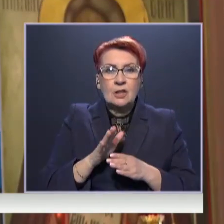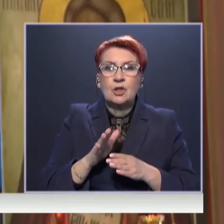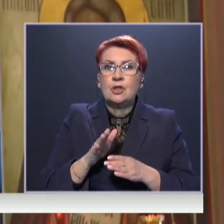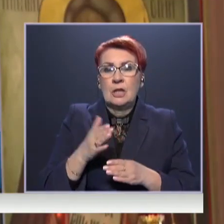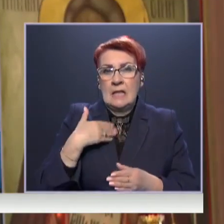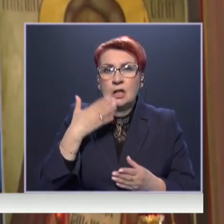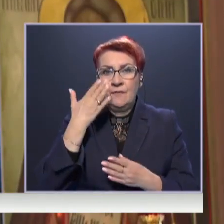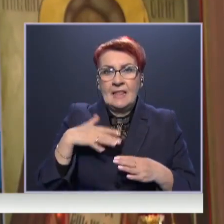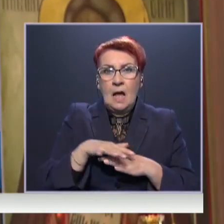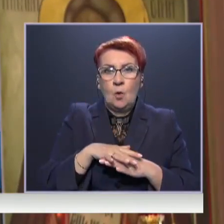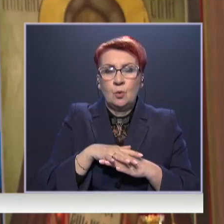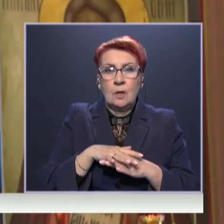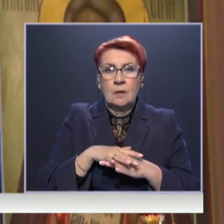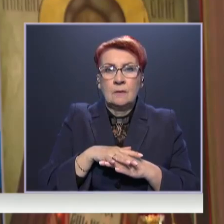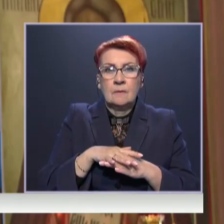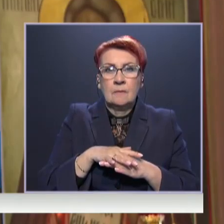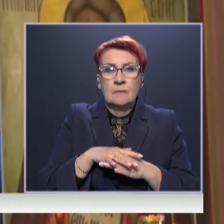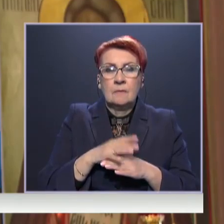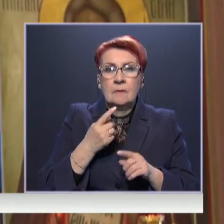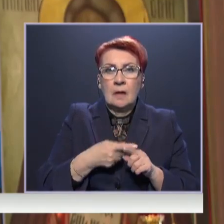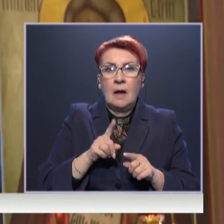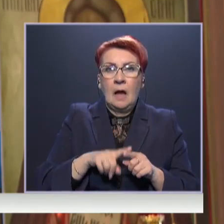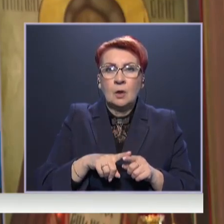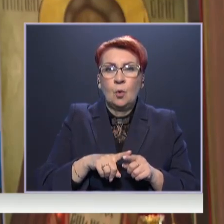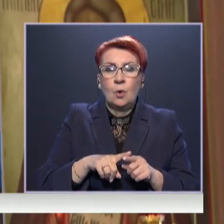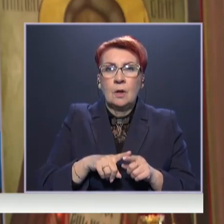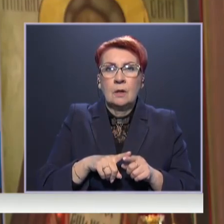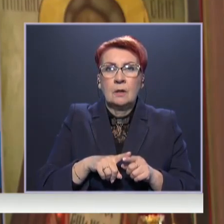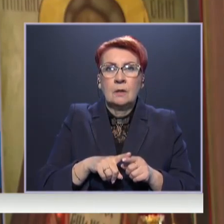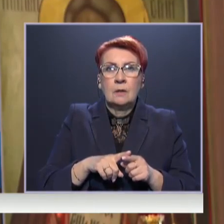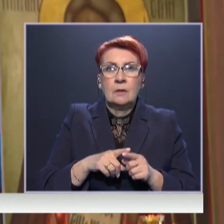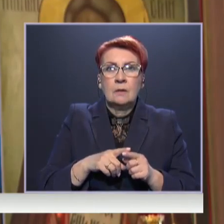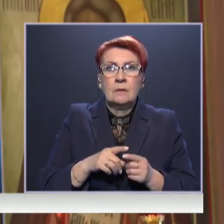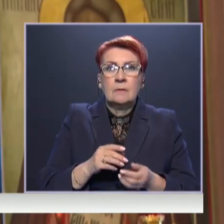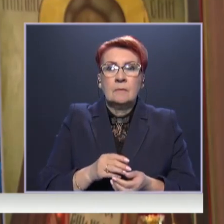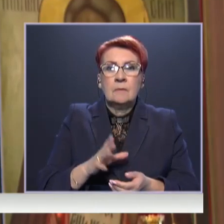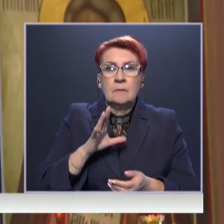части нашего народа которая стала подлинной причиной